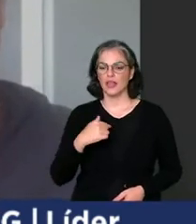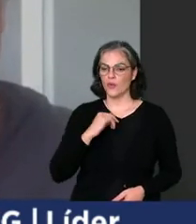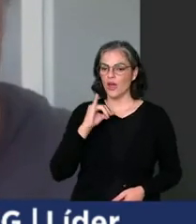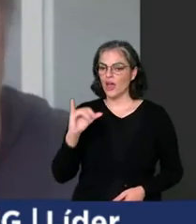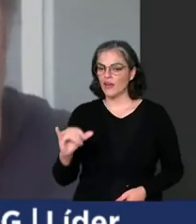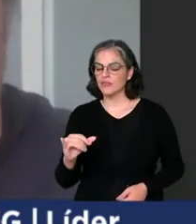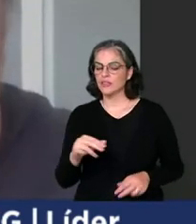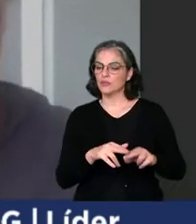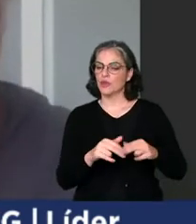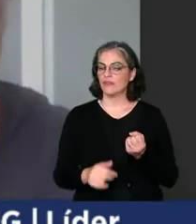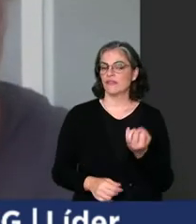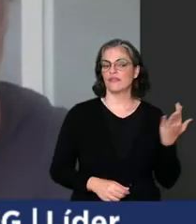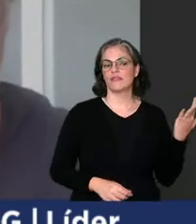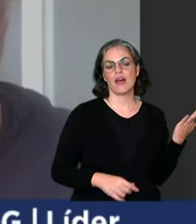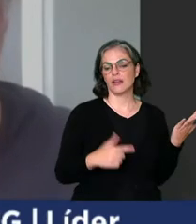EM NOME DAQUELES QUE NÃO TÊM VOZ, QUE NÃO TÊM VOTOS.